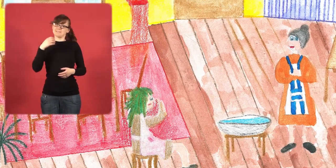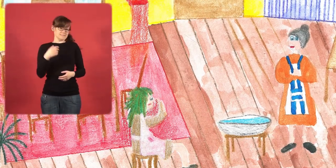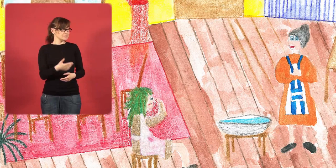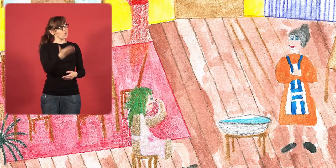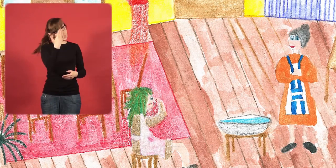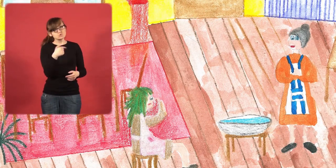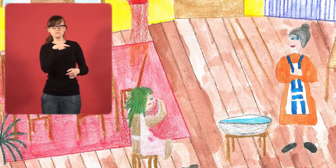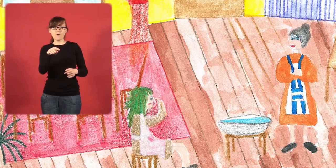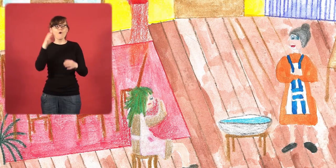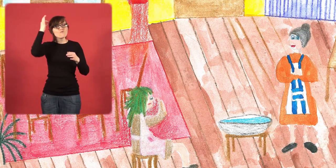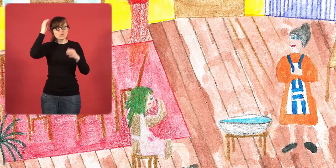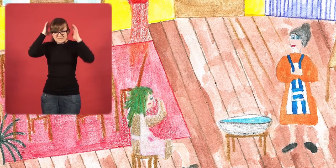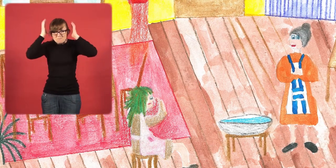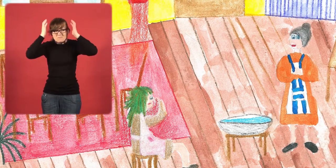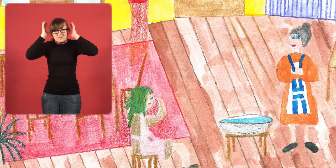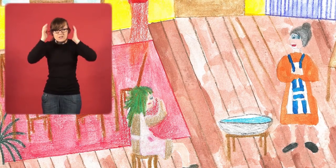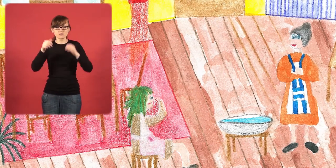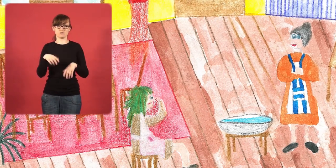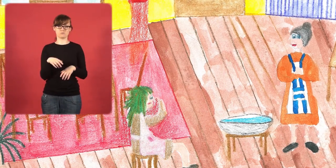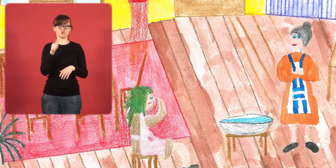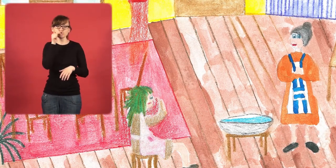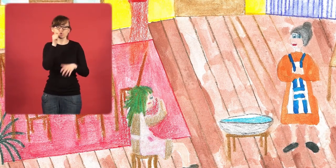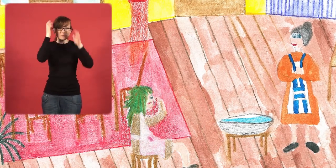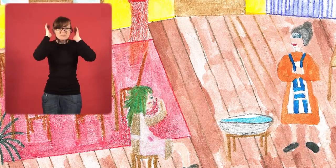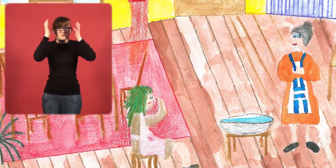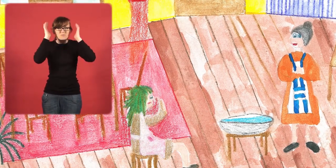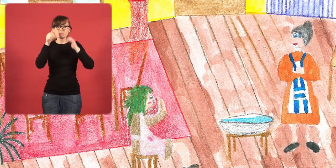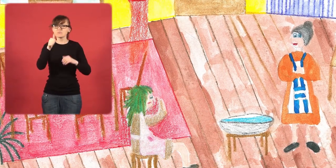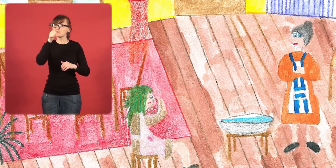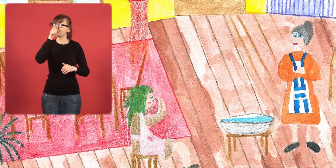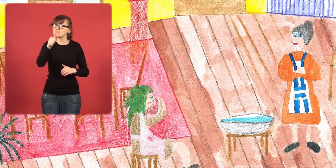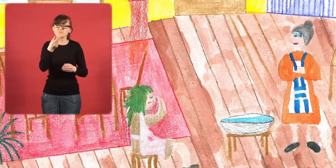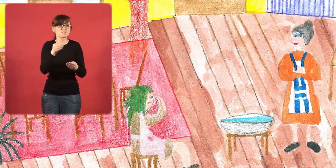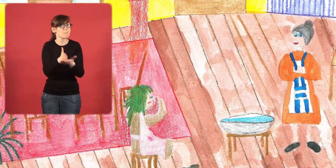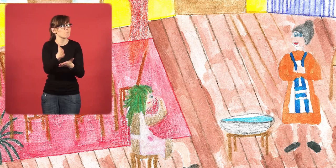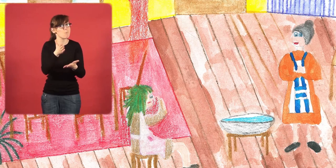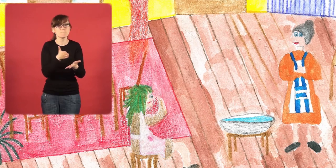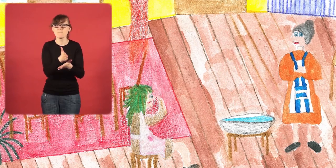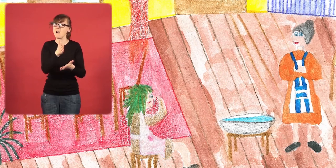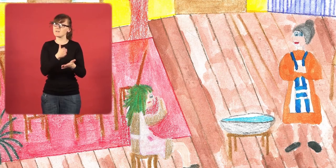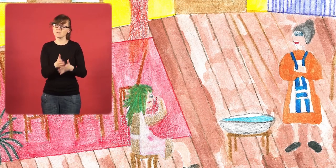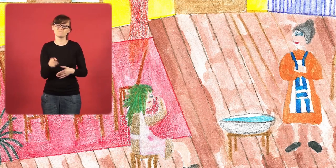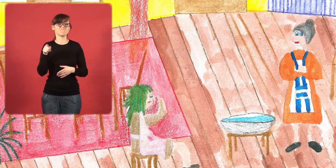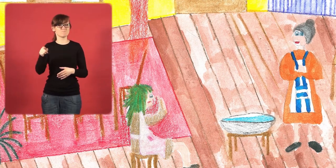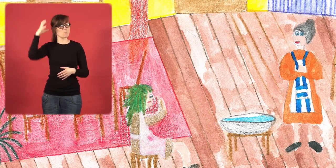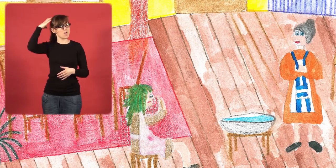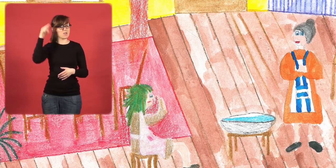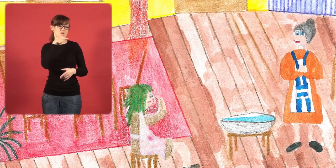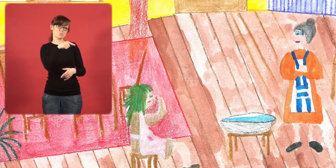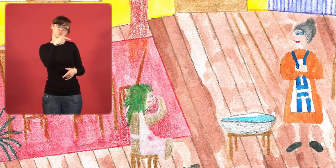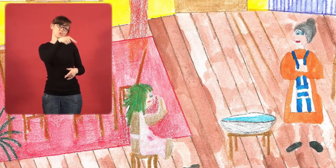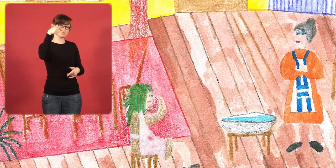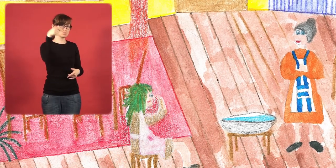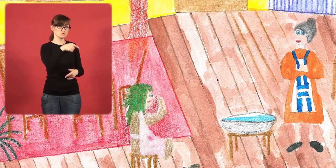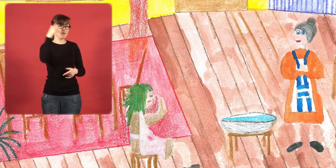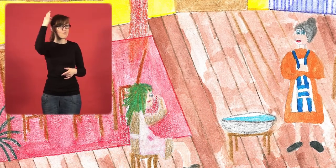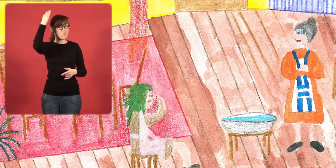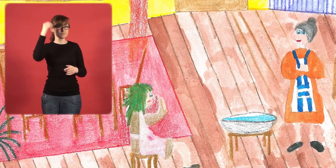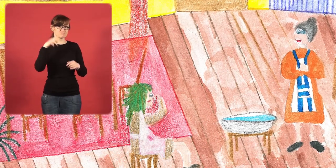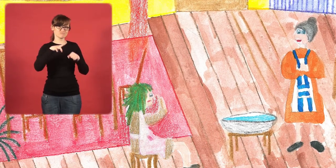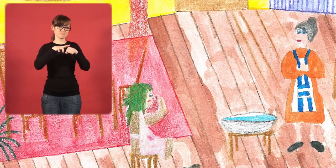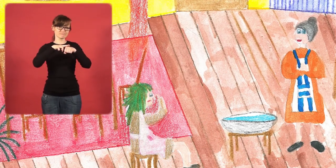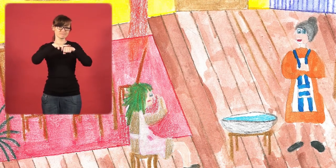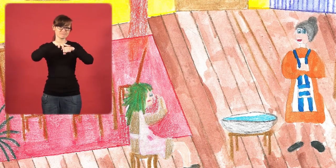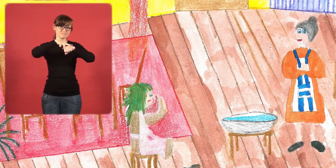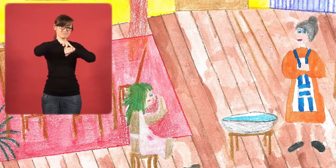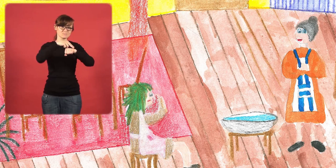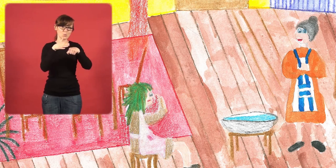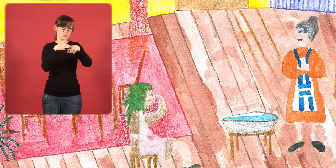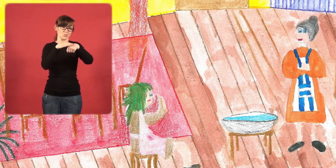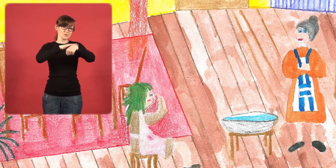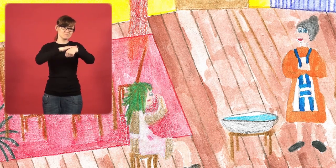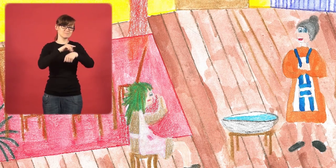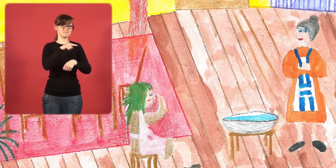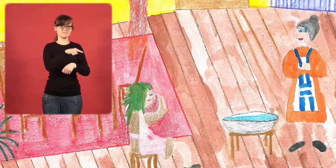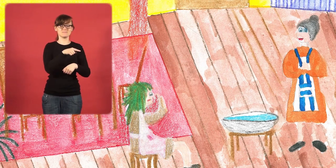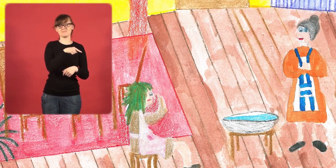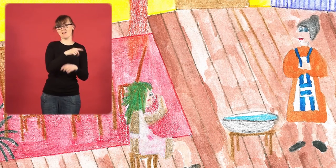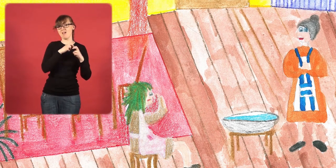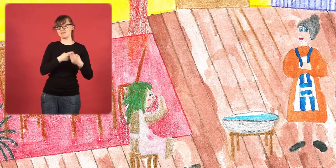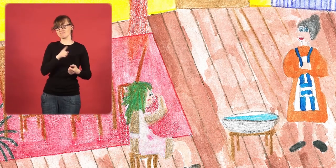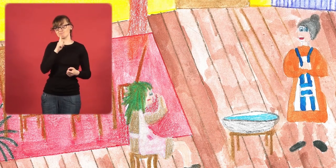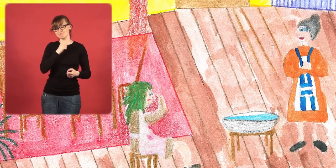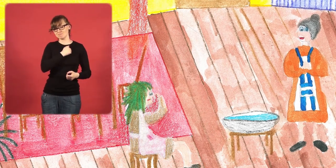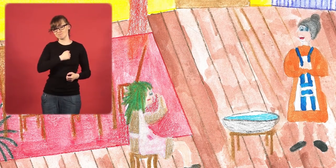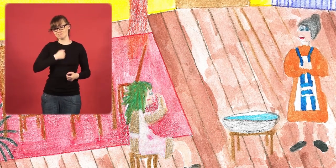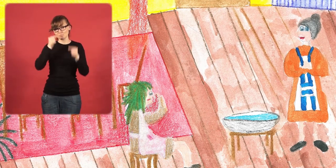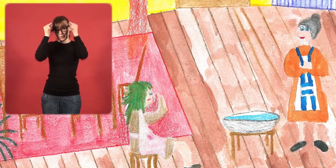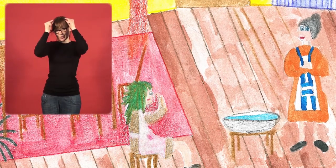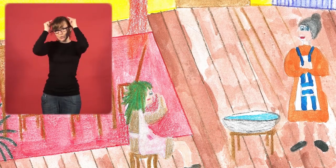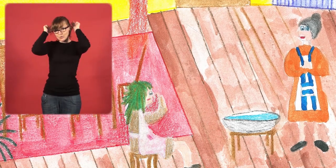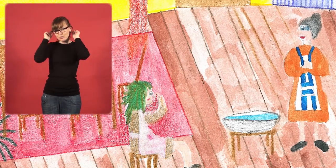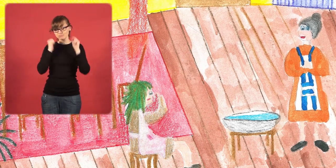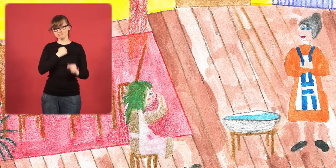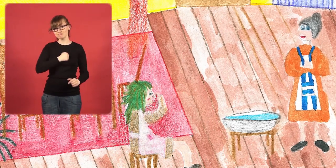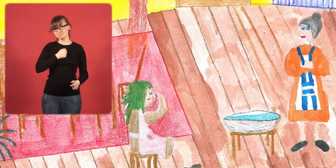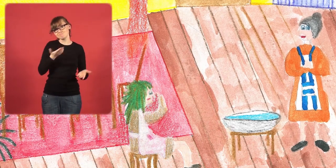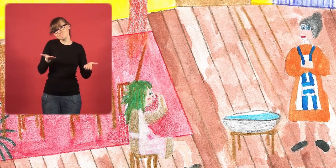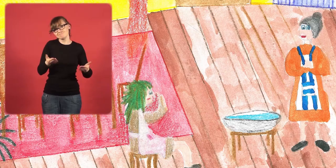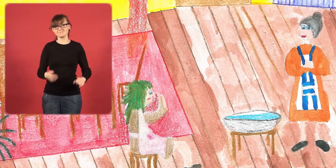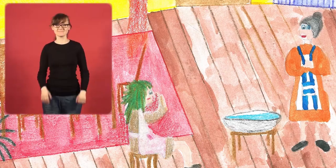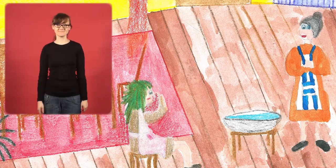Maryla pomogła jej wyszorować włosy mydłem, lecz farba nie dawała się zmyć. Ania przez tydzień nie opuszczała domu, codziennie myjąc głowę. W końcu Maryla uznała, że włosy należy ściąć.